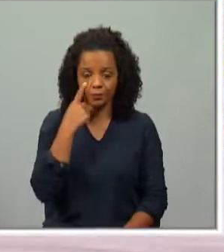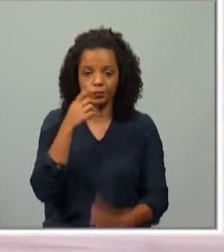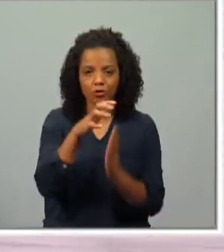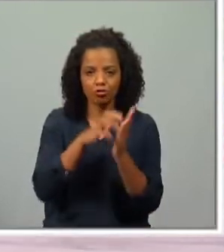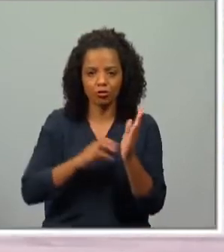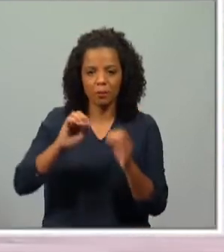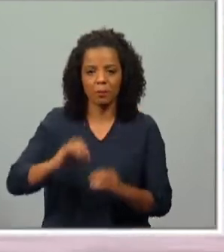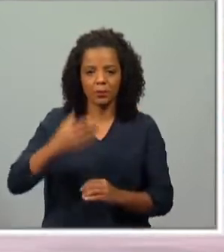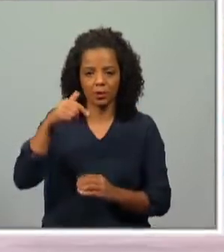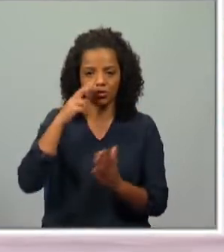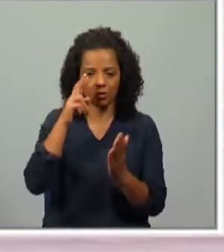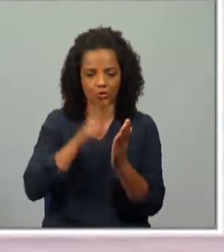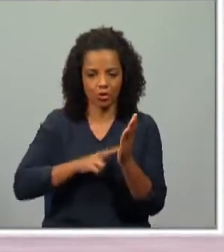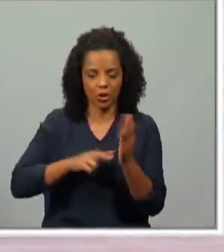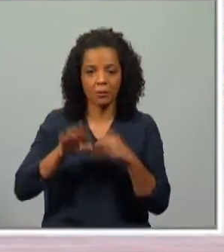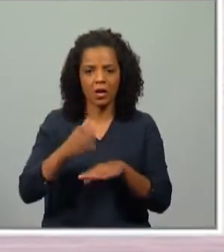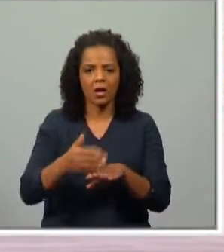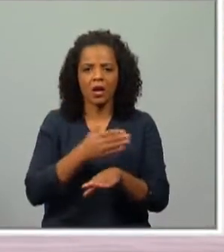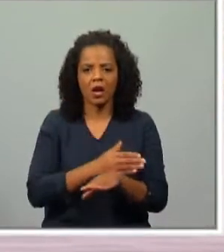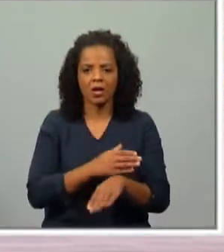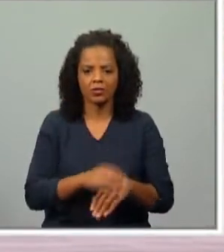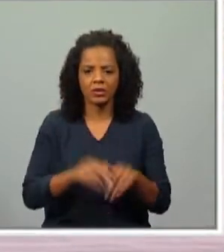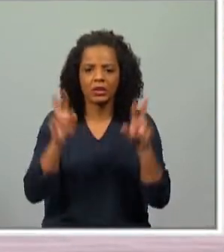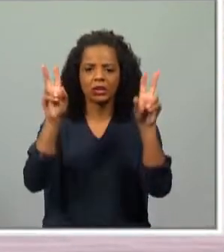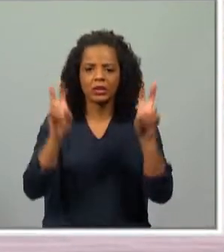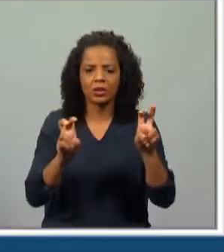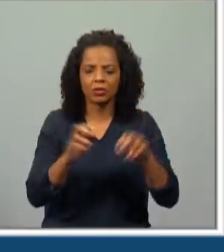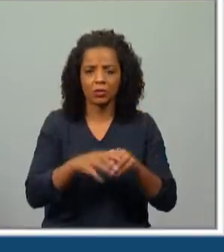que vamos ler hoje mas antes vamos olhar aqui para o título e o título da obra 我們今天要讀的，但首先讓我們看看這裡是作品的標題和標題